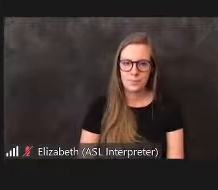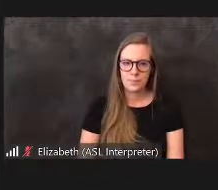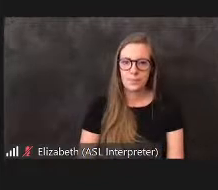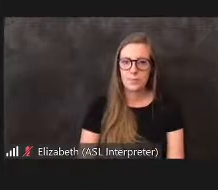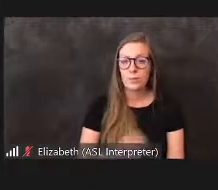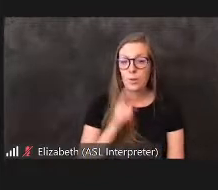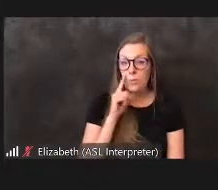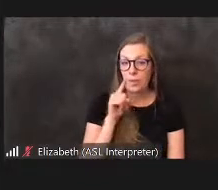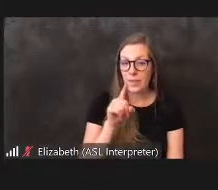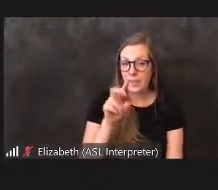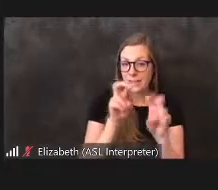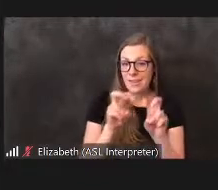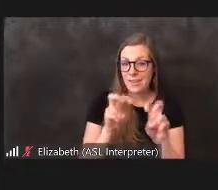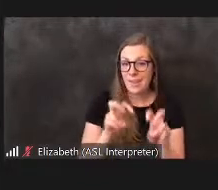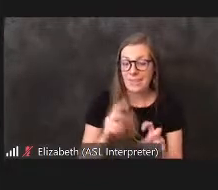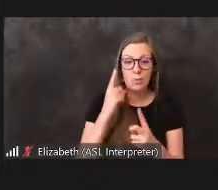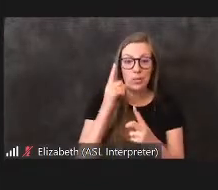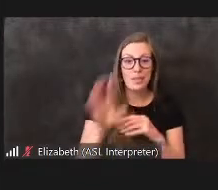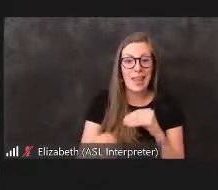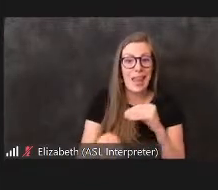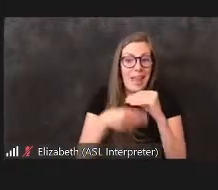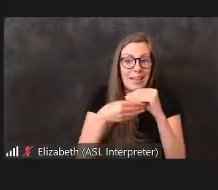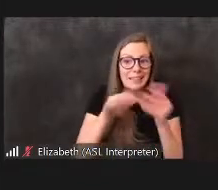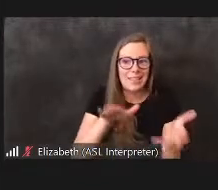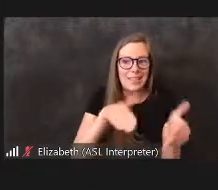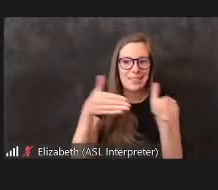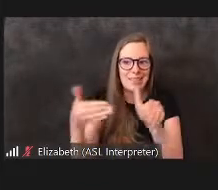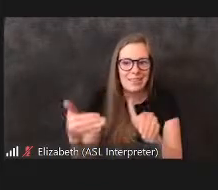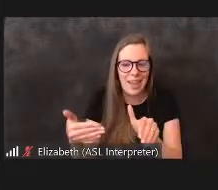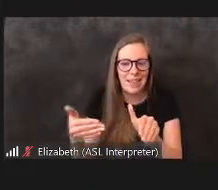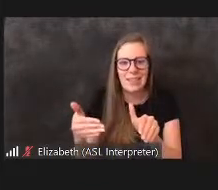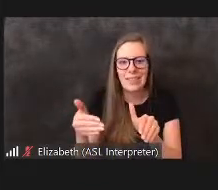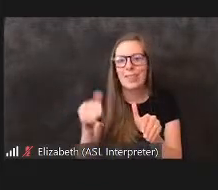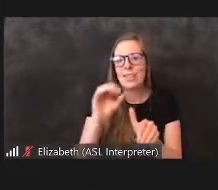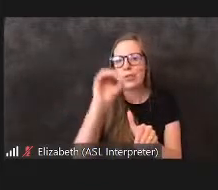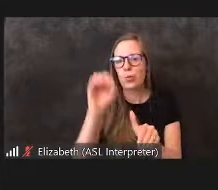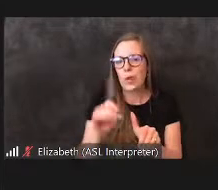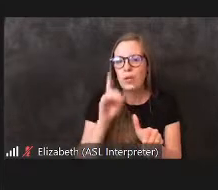Para este análisis consideramos exceso de muertes el ratio de huertas observadas en